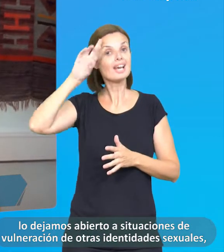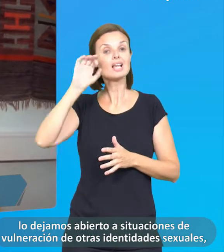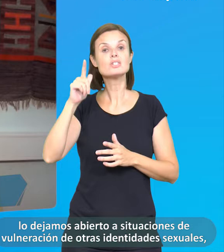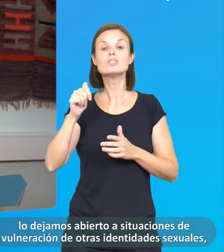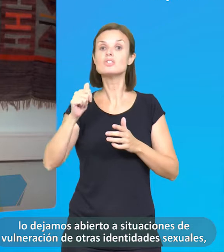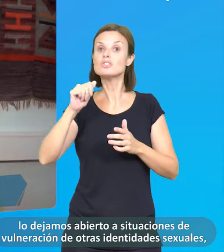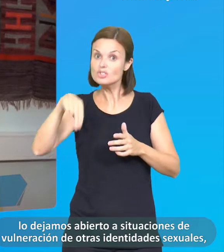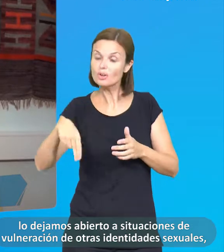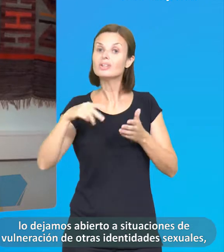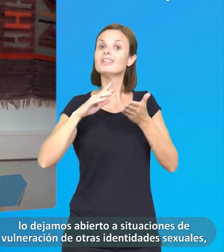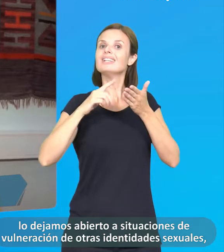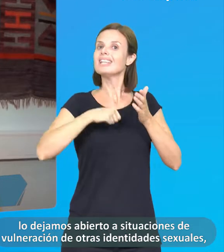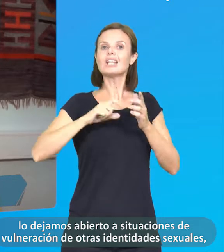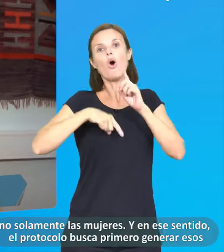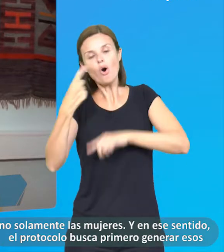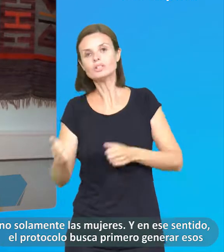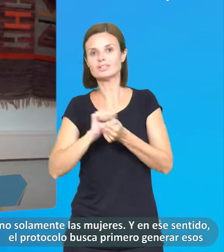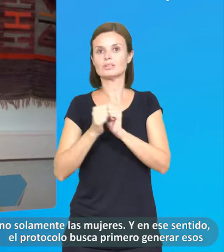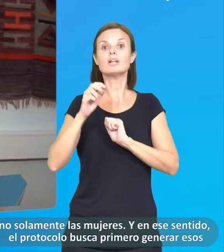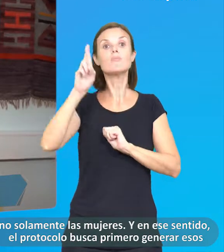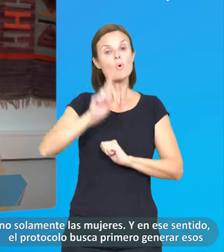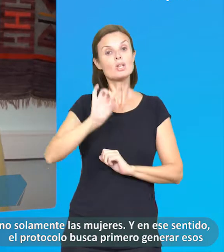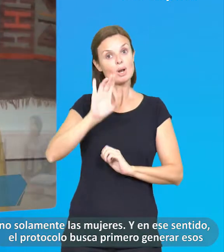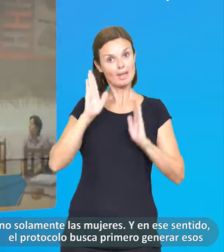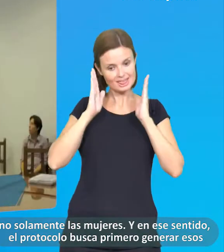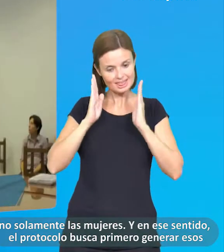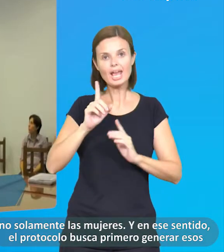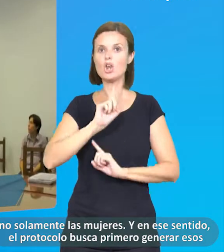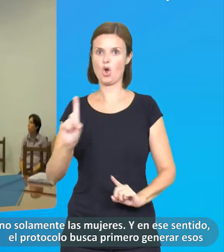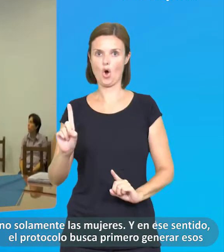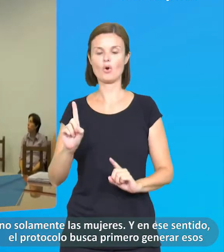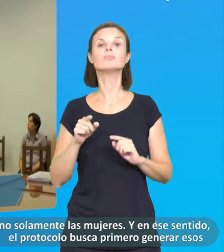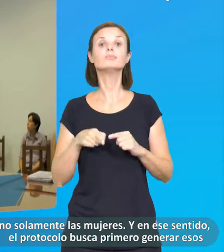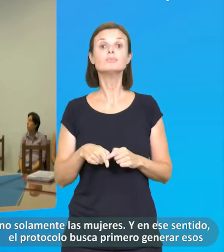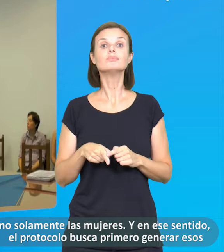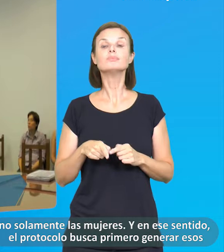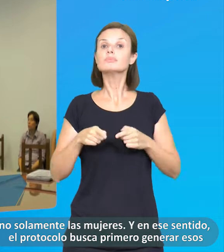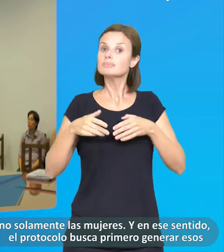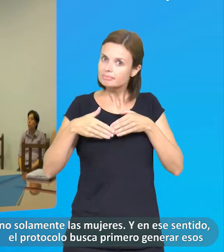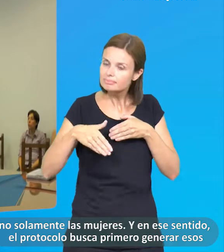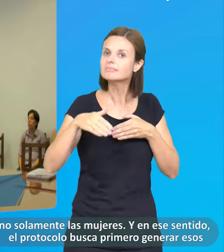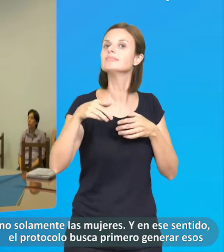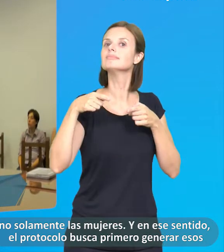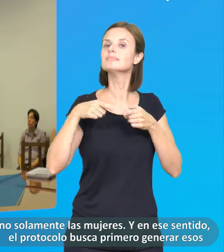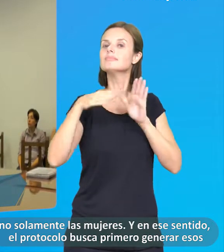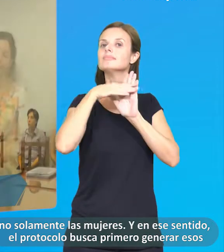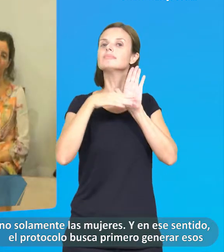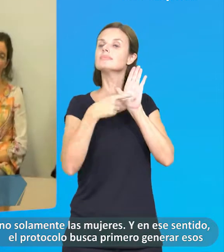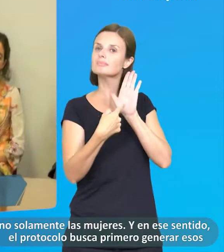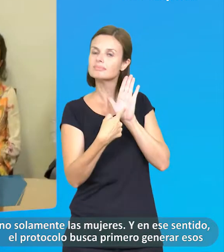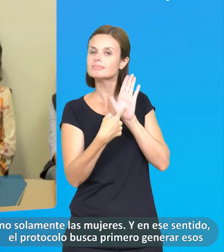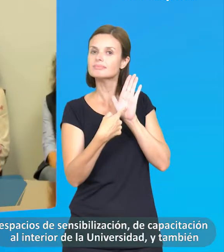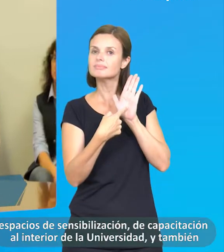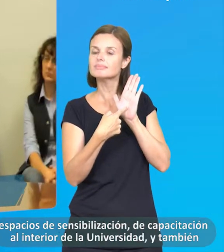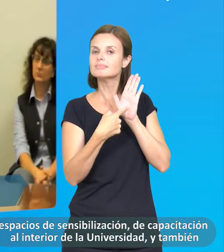sexuales, no solamente las mujeres y en ese sentido el protocolo busca primero generar